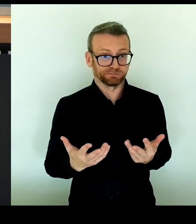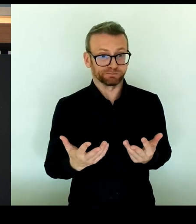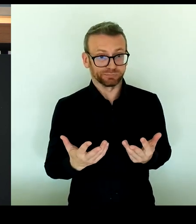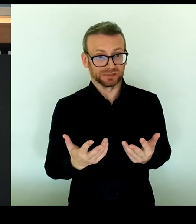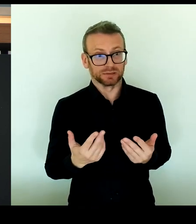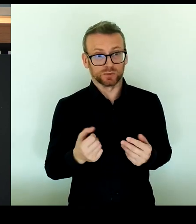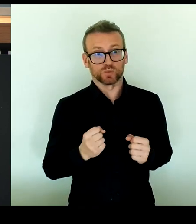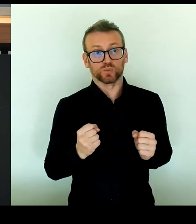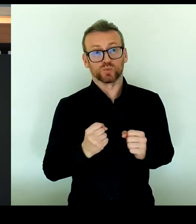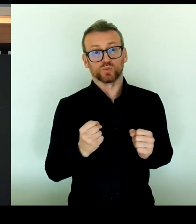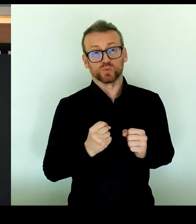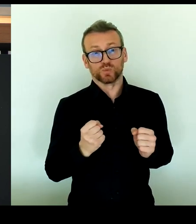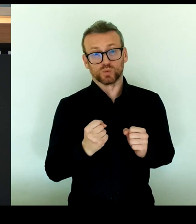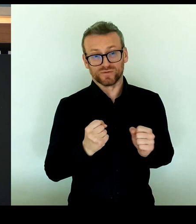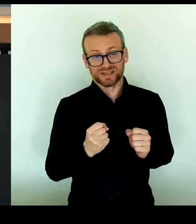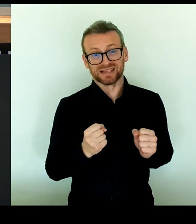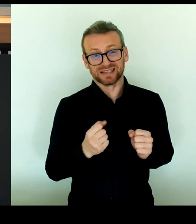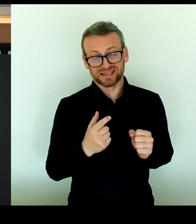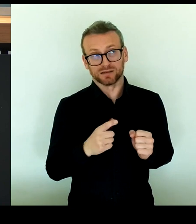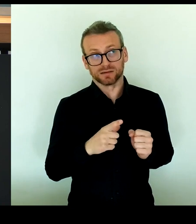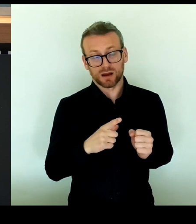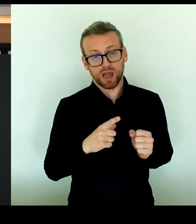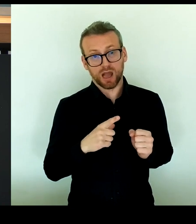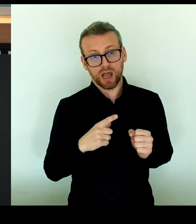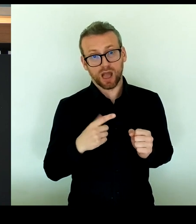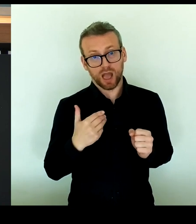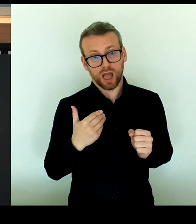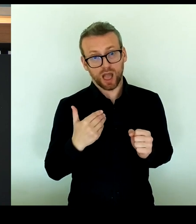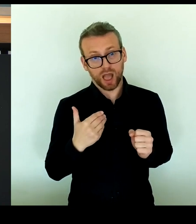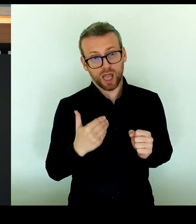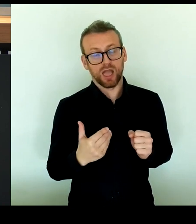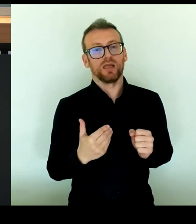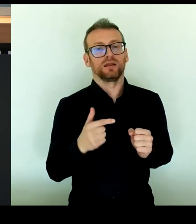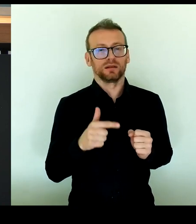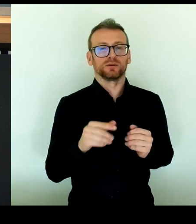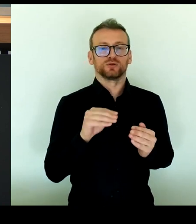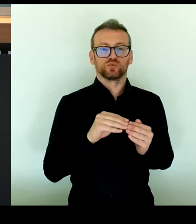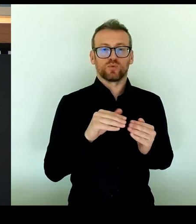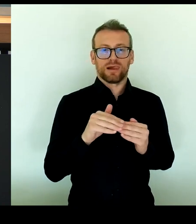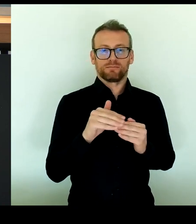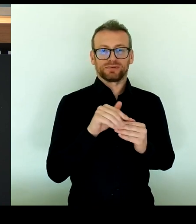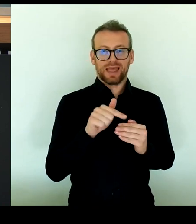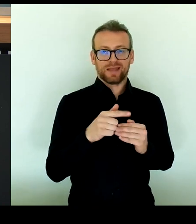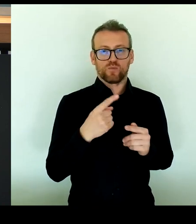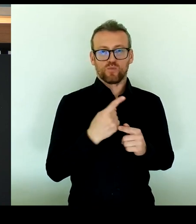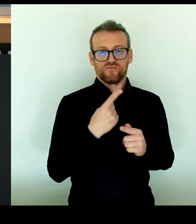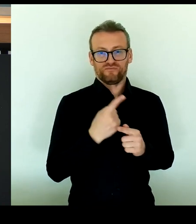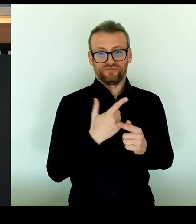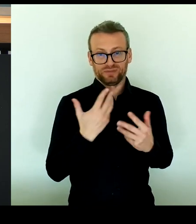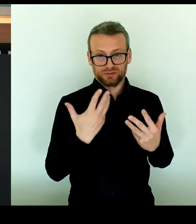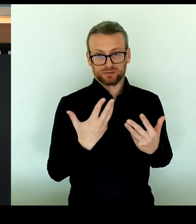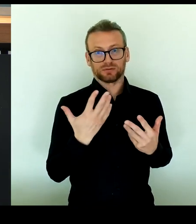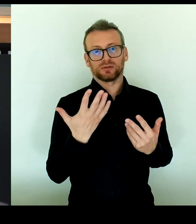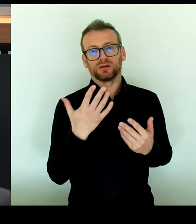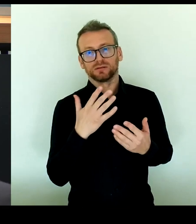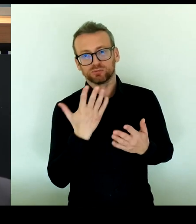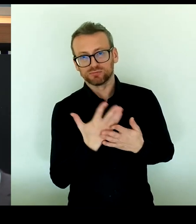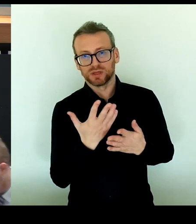Daher begrüßen wir, dass der Hauptausschuss gerade einen Beschluss gefasst hat, wonach auch Laptops angeschafft werden sollen.